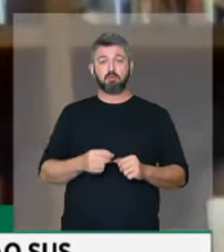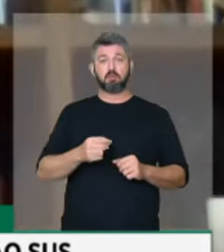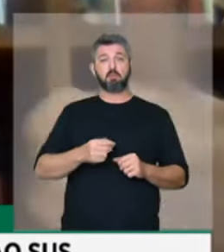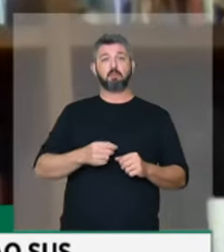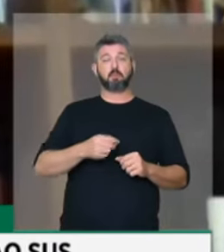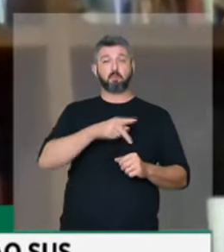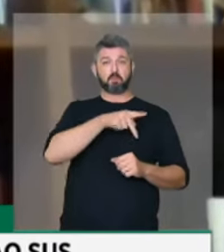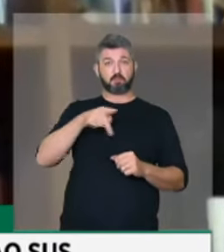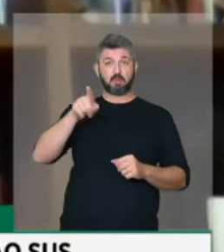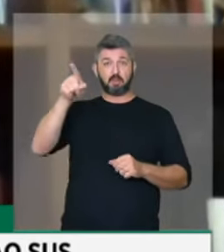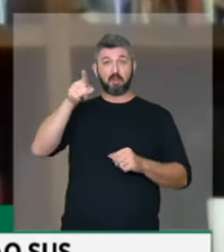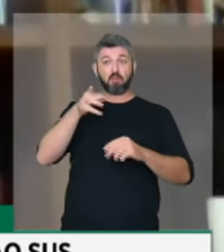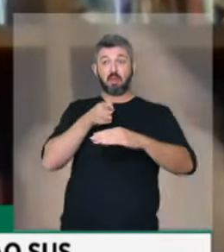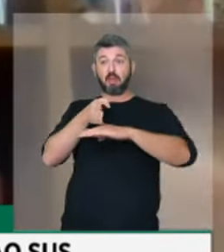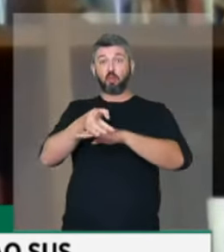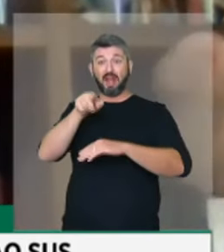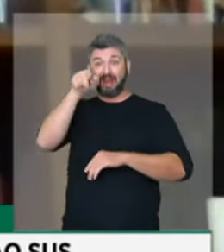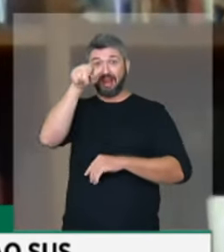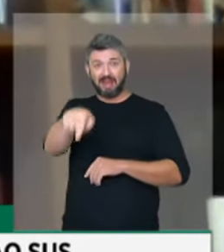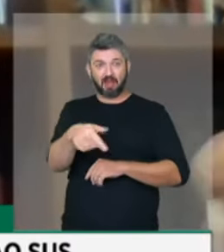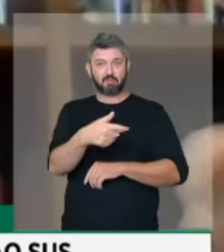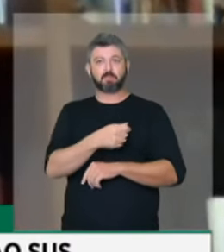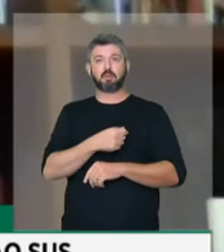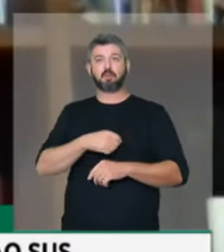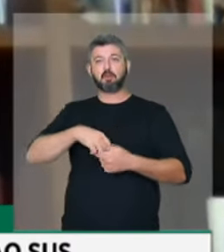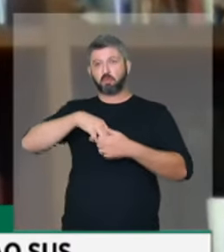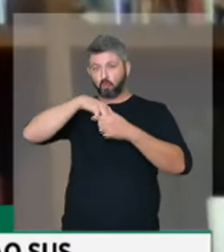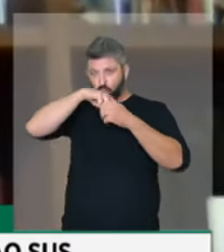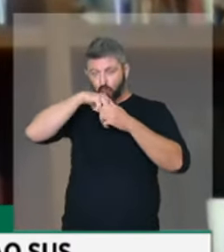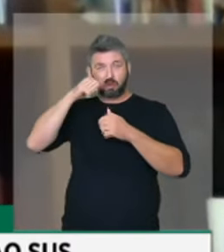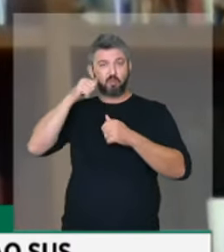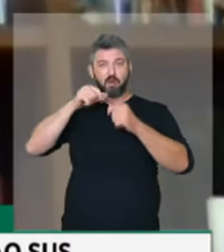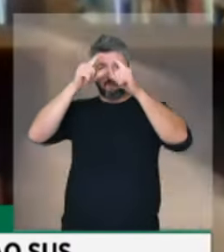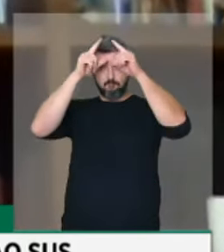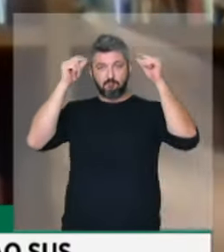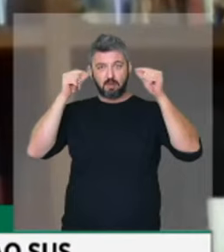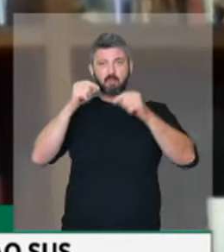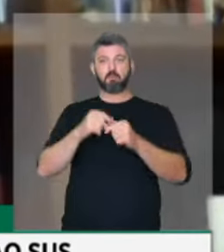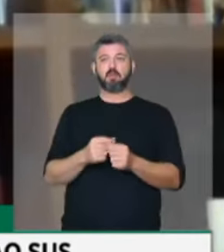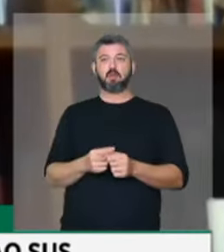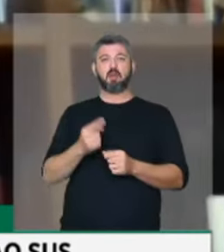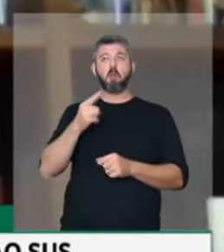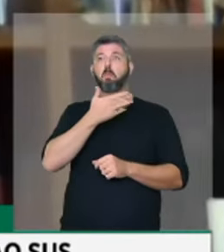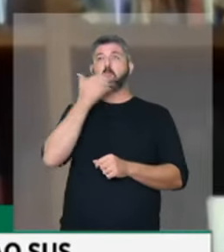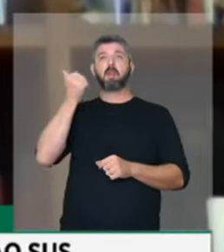LÁ . E BEIJOU A MÃO DA ENFERMEIRA PARA DIZER: É O MELHOR SISTEMA DO MUNDO. AQUI NÓS ESTAMOS TIRANDO DINHEIRO DO SUS. ENTÃO SE A TABELA DO